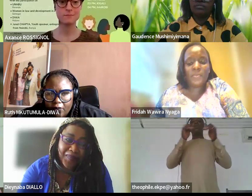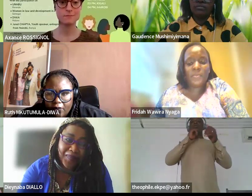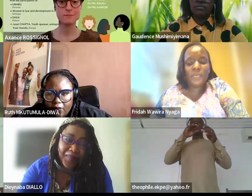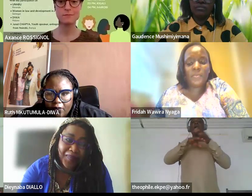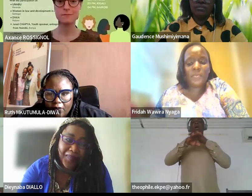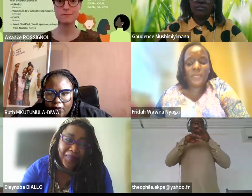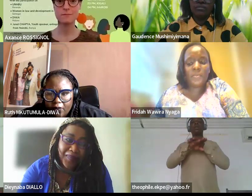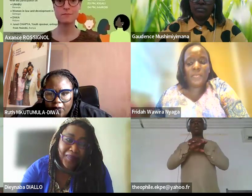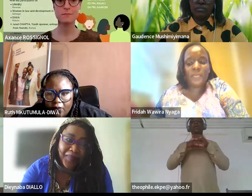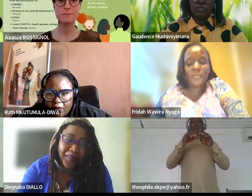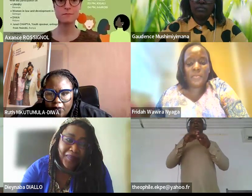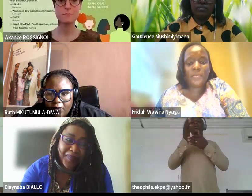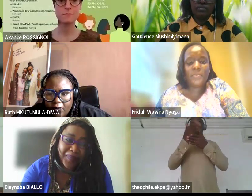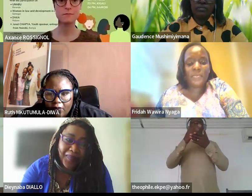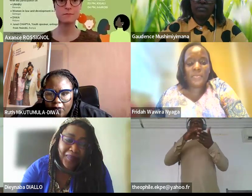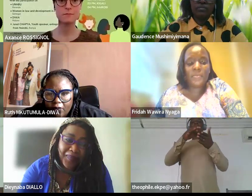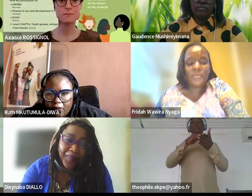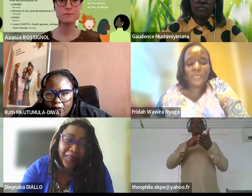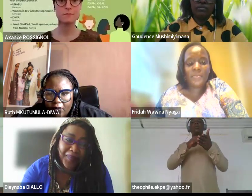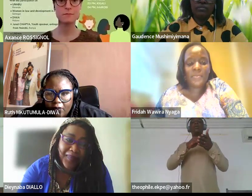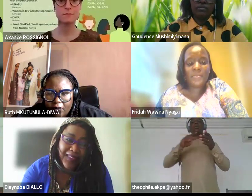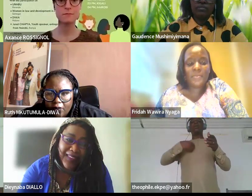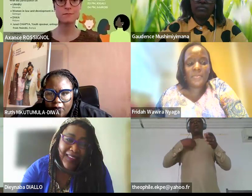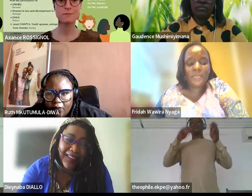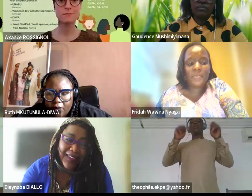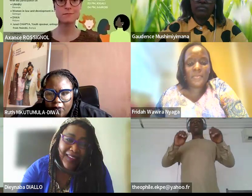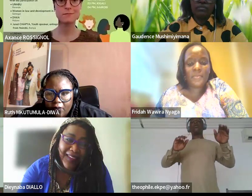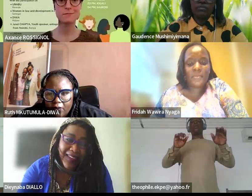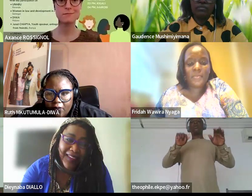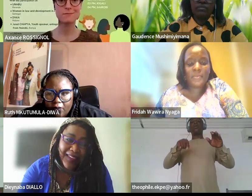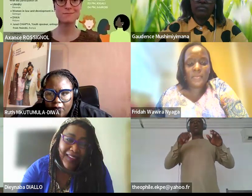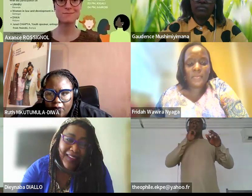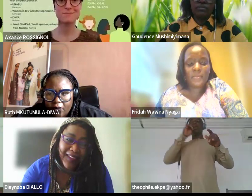certaines structures nous ne pouvons que être d'accord je redemande un sourire je